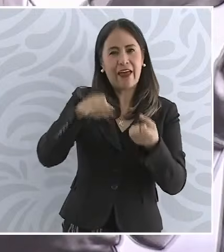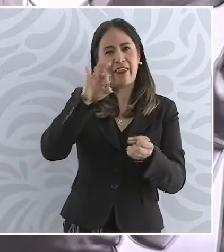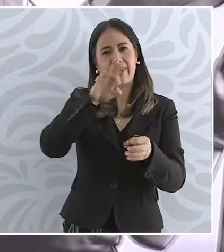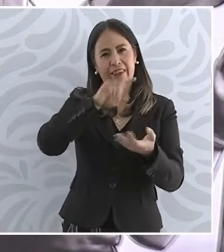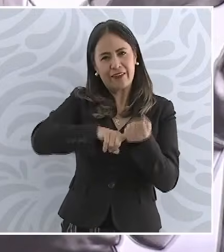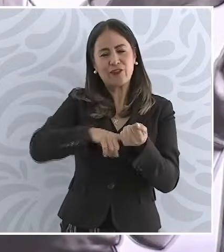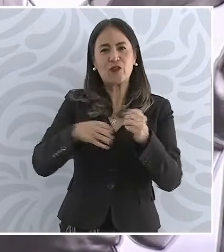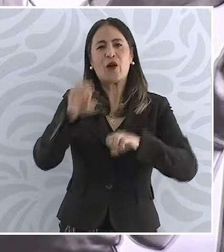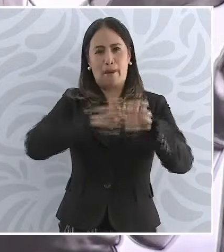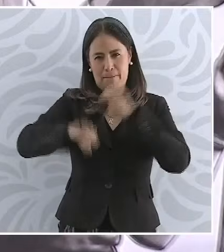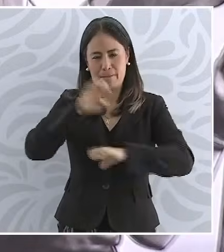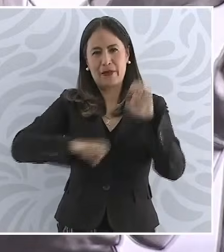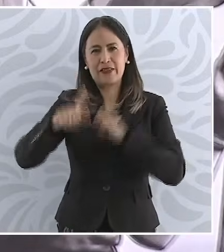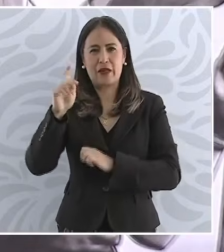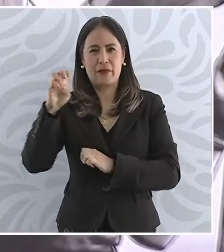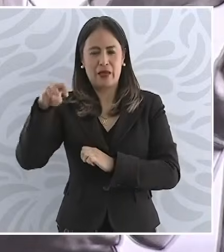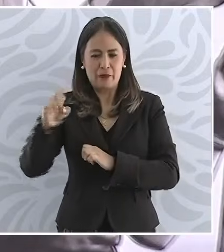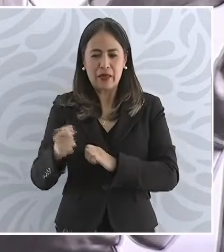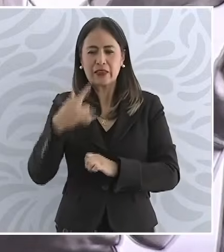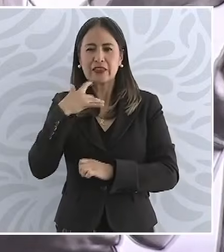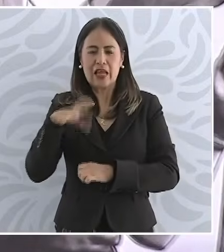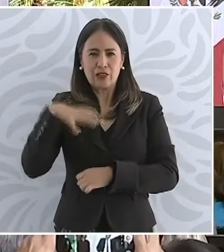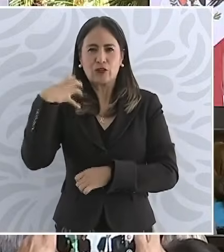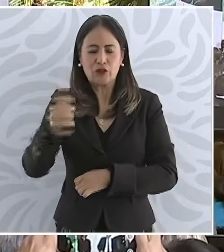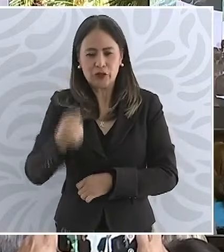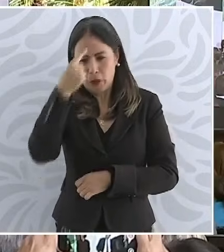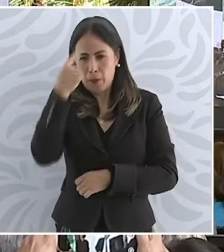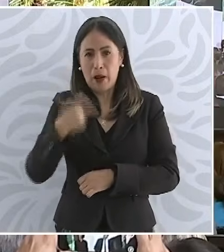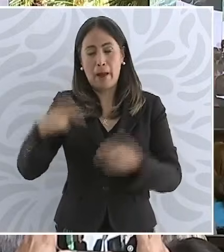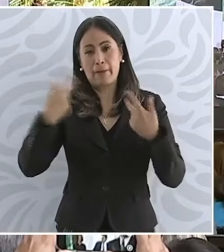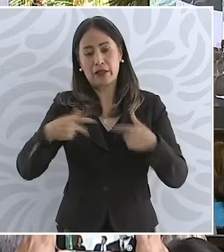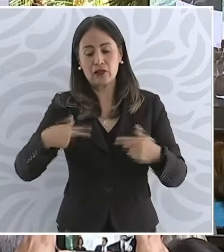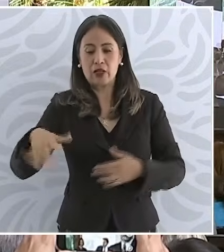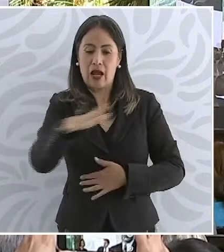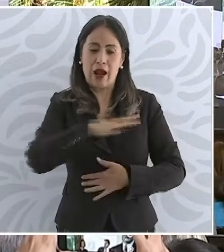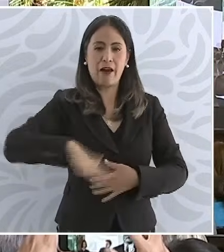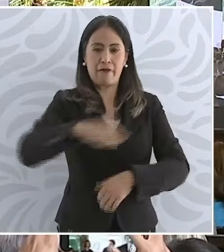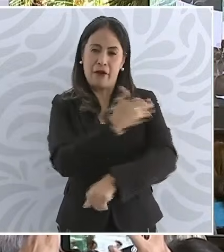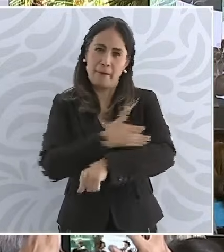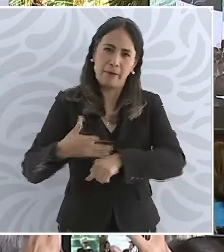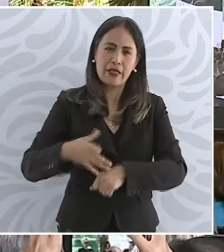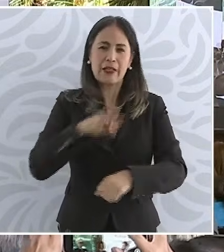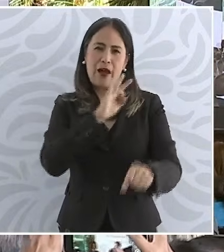están dirigidos al bienestar de las familias mexicanas nuestro compromiso es inquebrantable